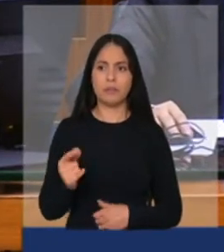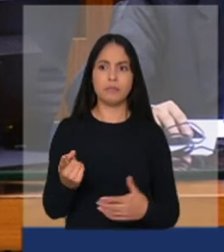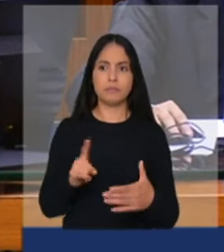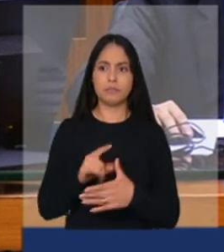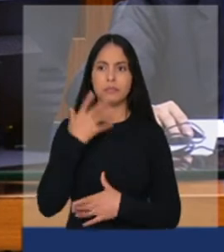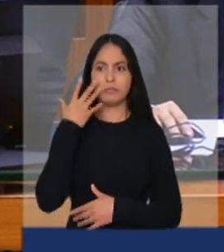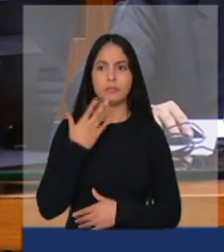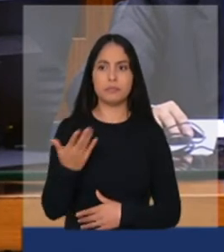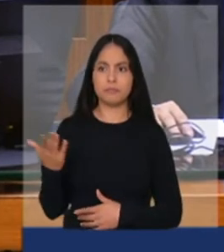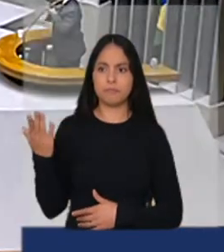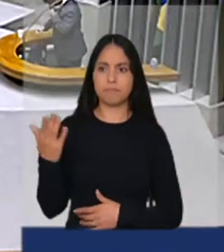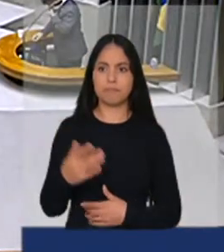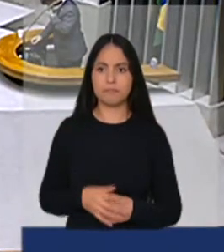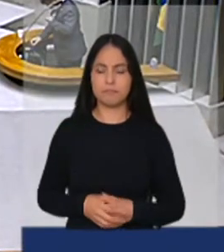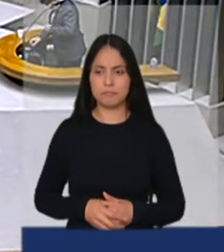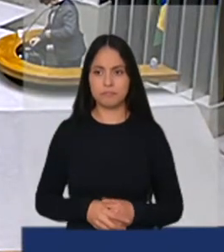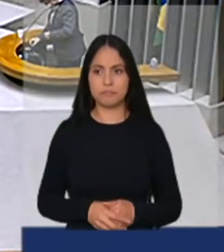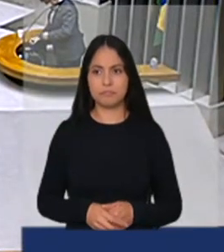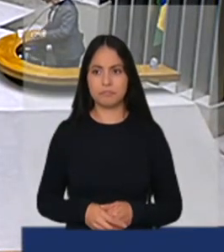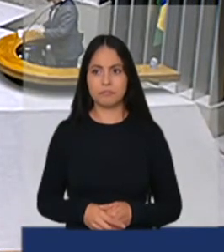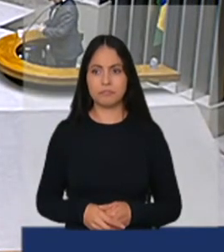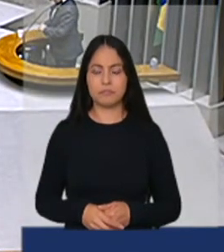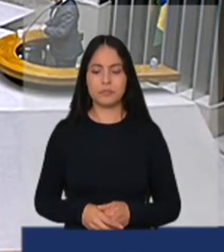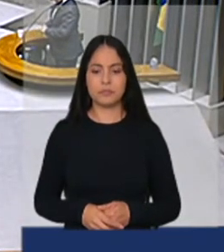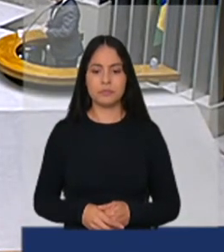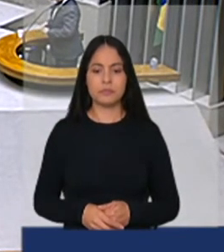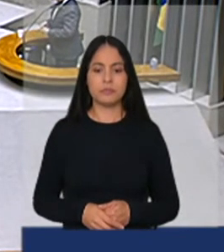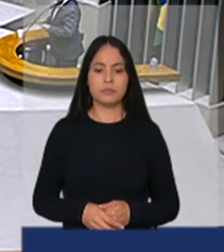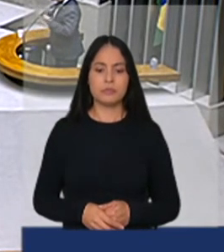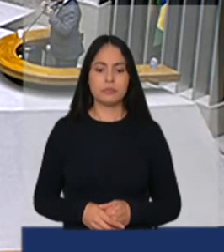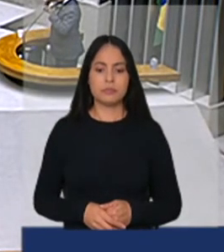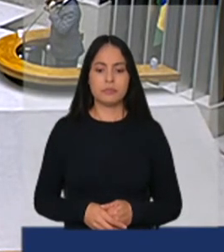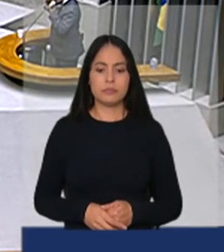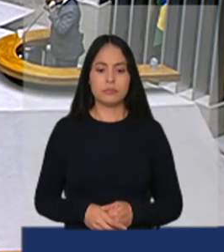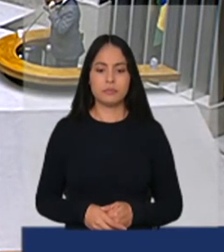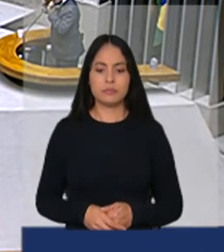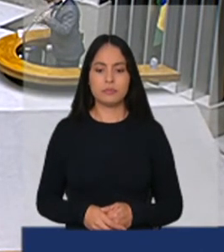DA CÂMARA DOS DEPUTADOS, E DEPUTADOS, E DEPUTADAS, SE DEU PÕE DE TRÊS MINUTOS PARA PRONUNCIAMENTOS, NA TRIBUNA,